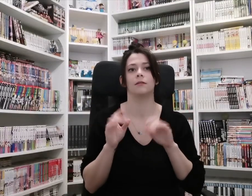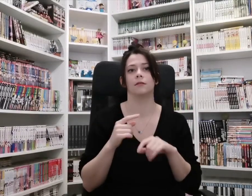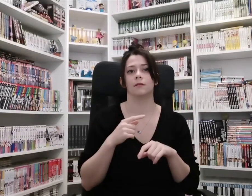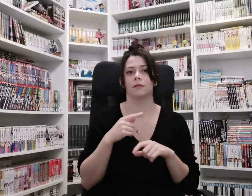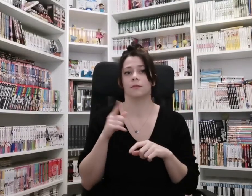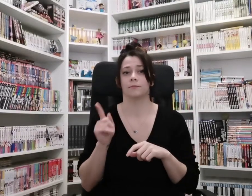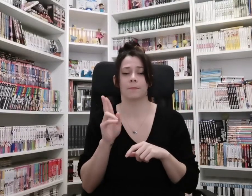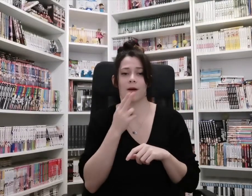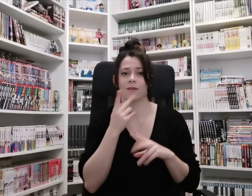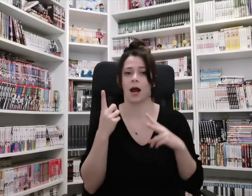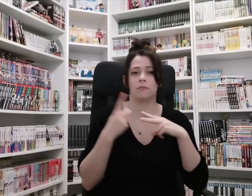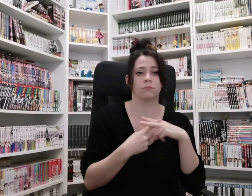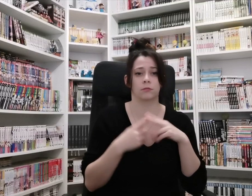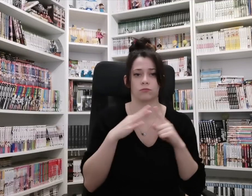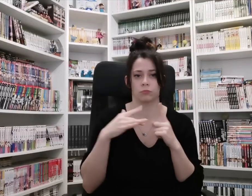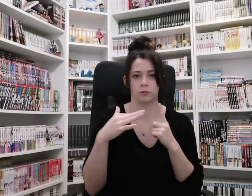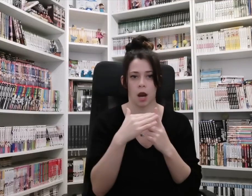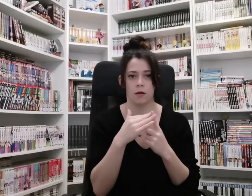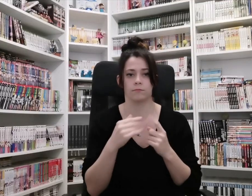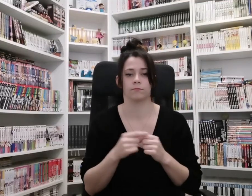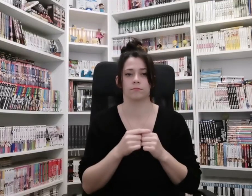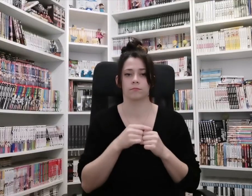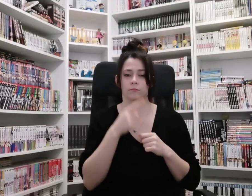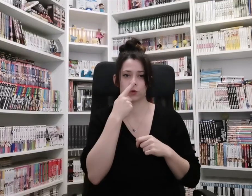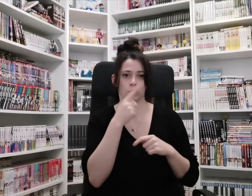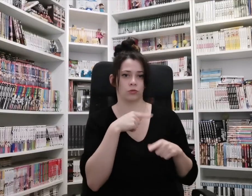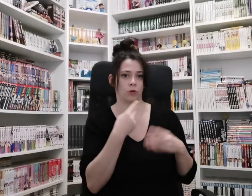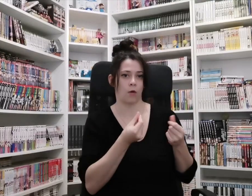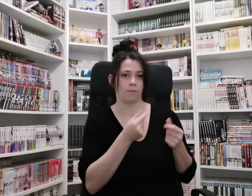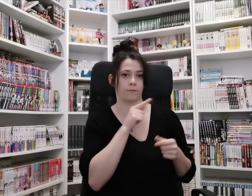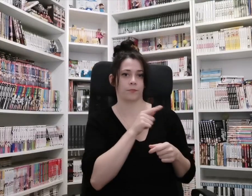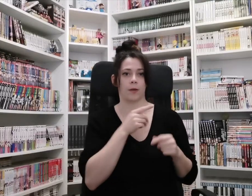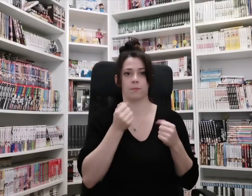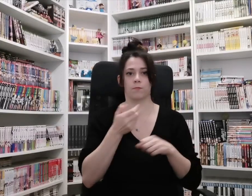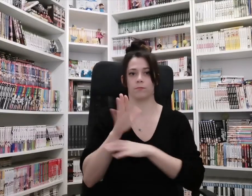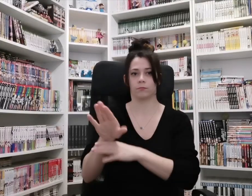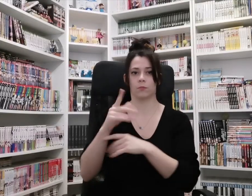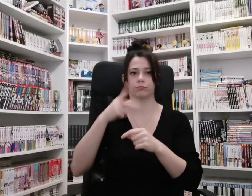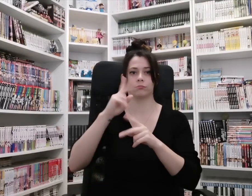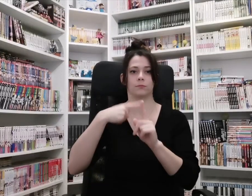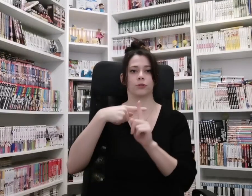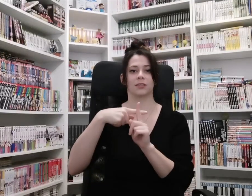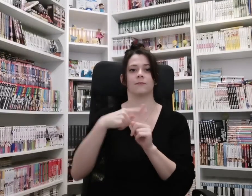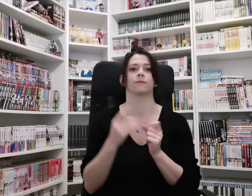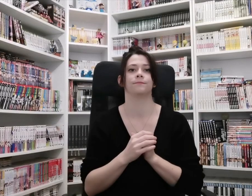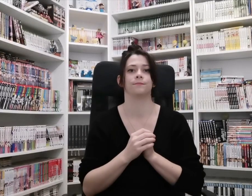parfaitement intégré dans la société. Il nous a semblé que c'était une représentation très positive.